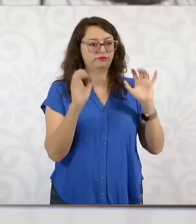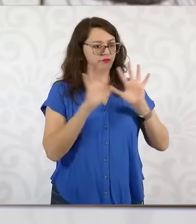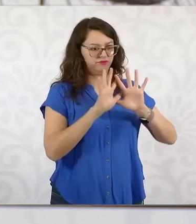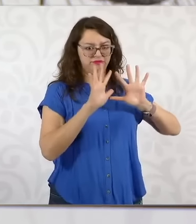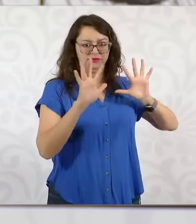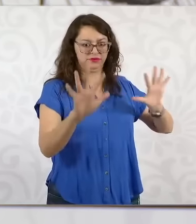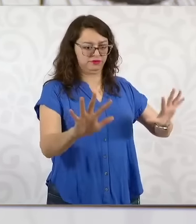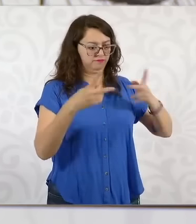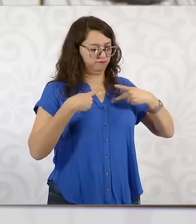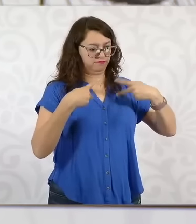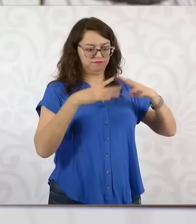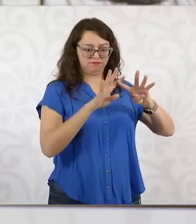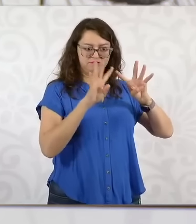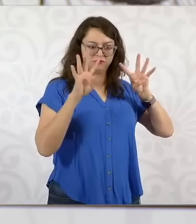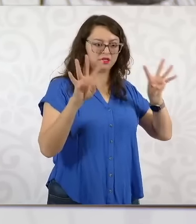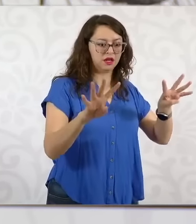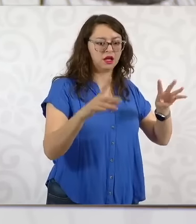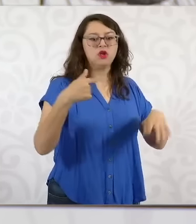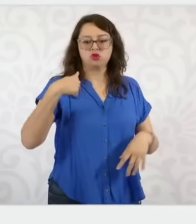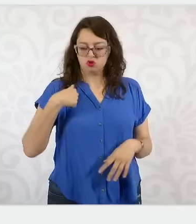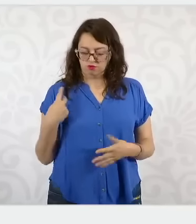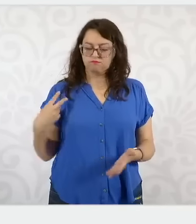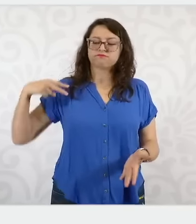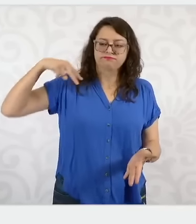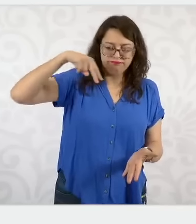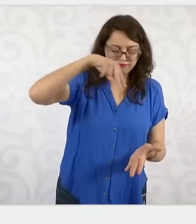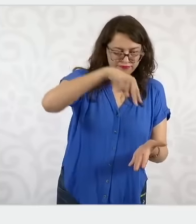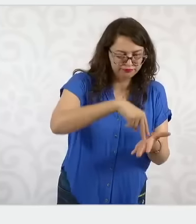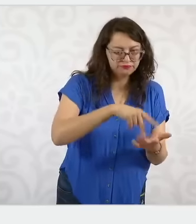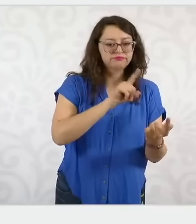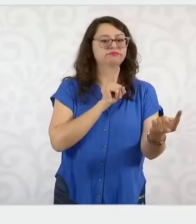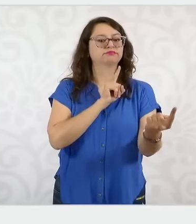había una manifestación y la cerraron y la gente estaba esperando. Pasé por ahí, dije,